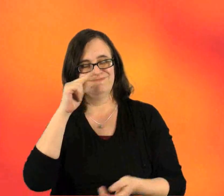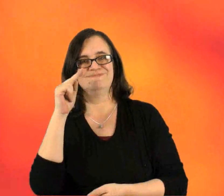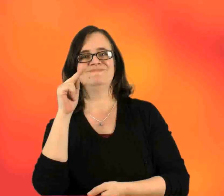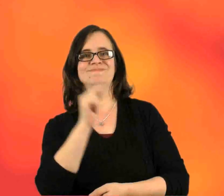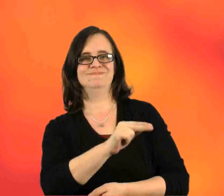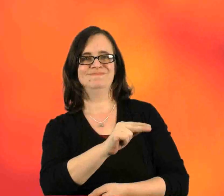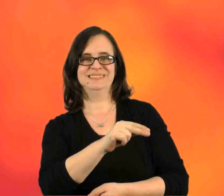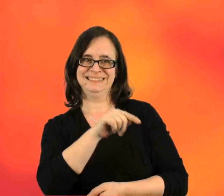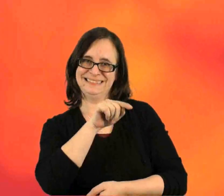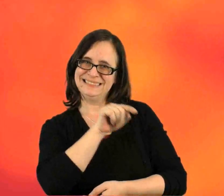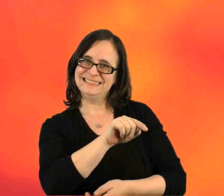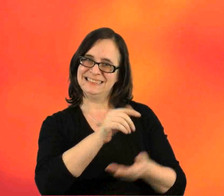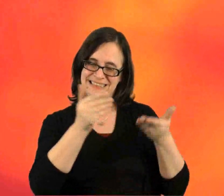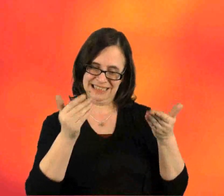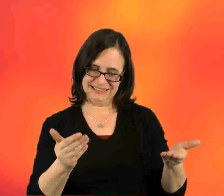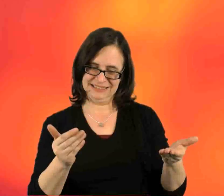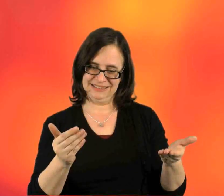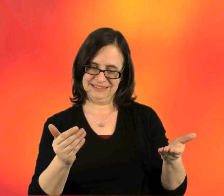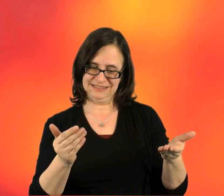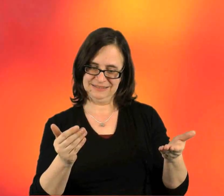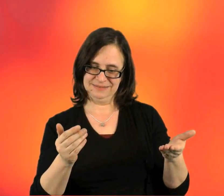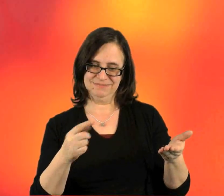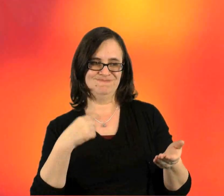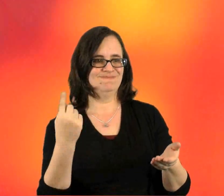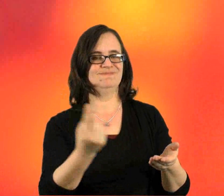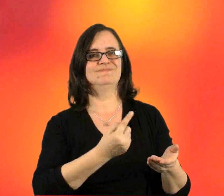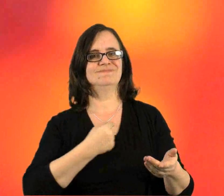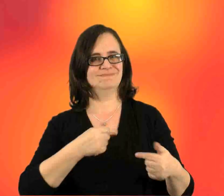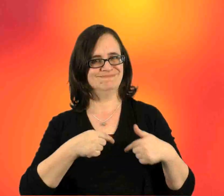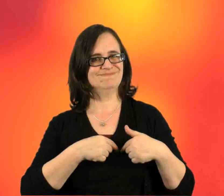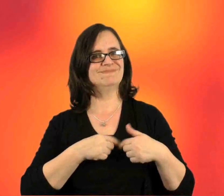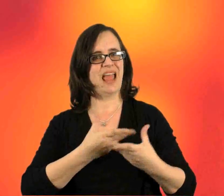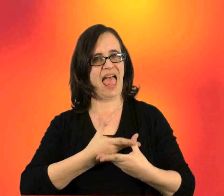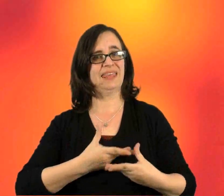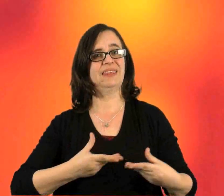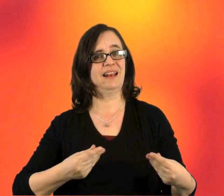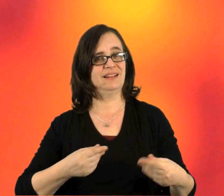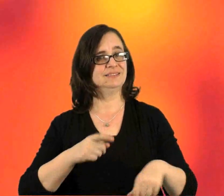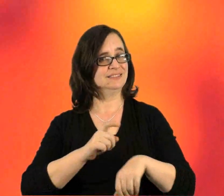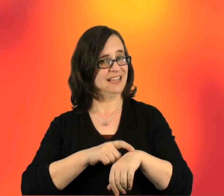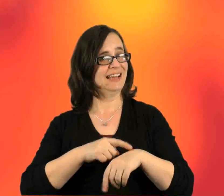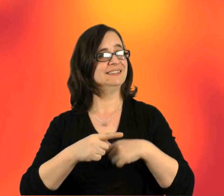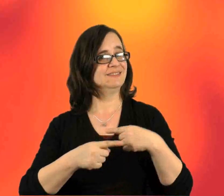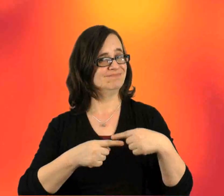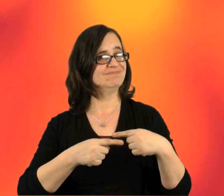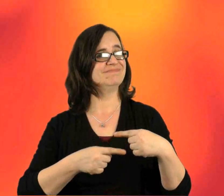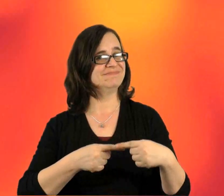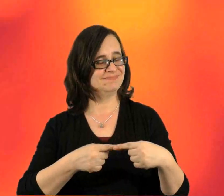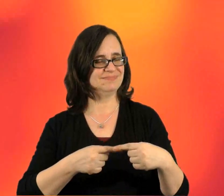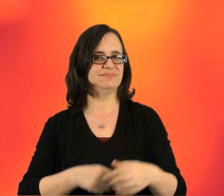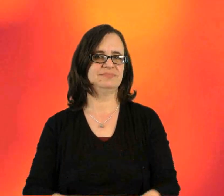Schaut, jetzt ist die Zeit unserer Heilung